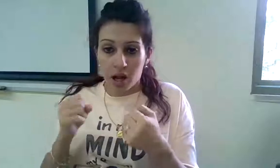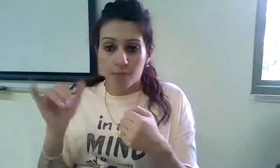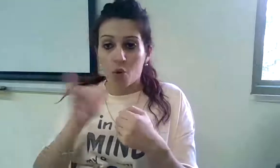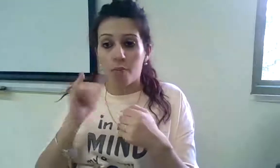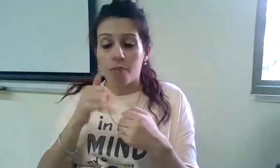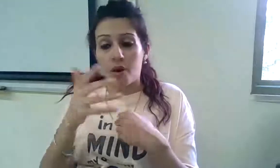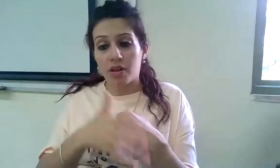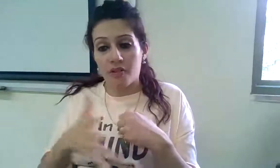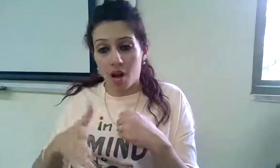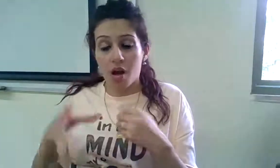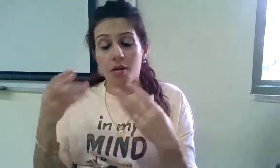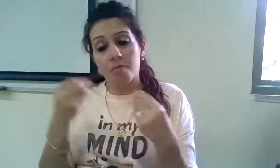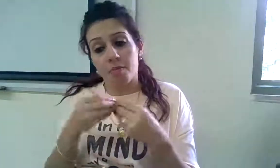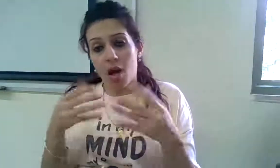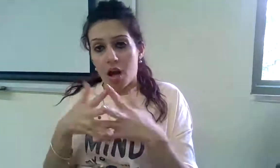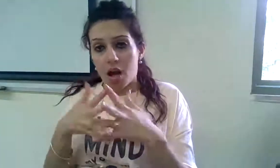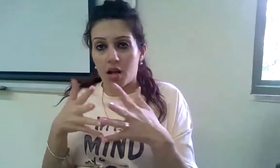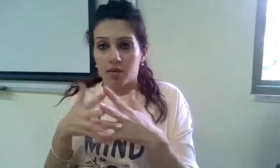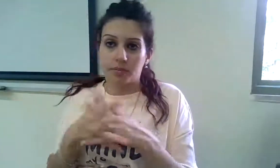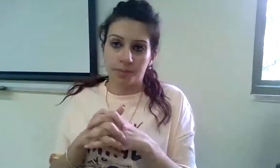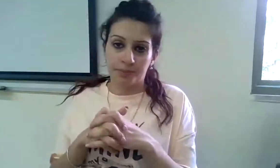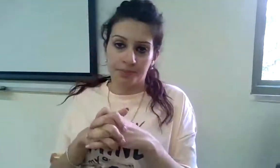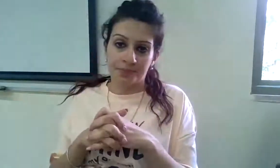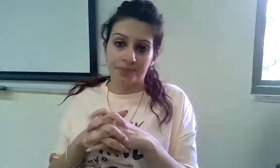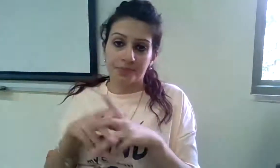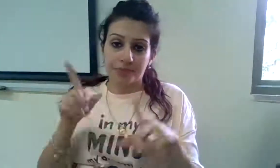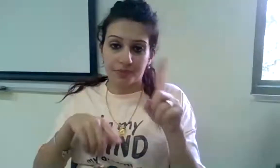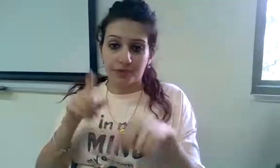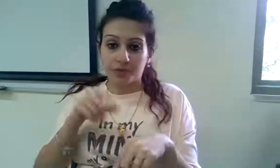أيضا البنى التحتية والتعليم في بيئة آمنة.